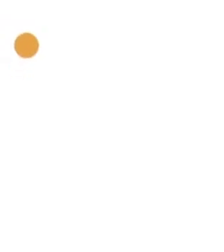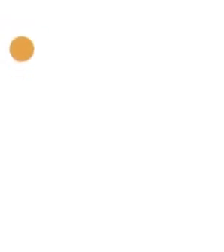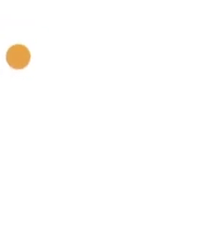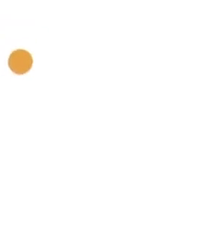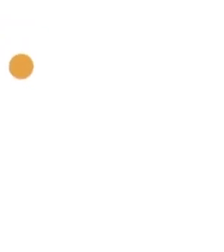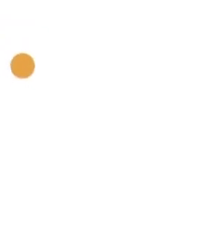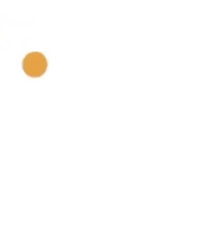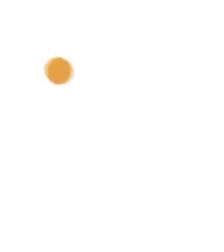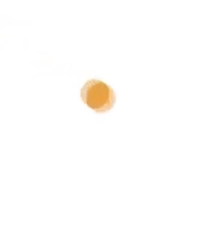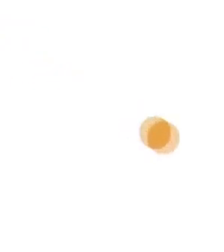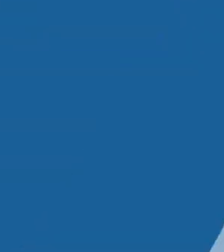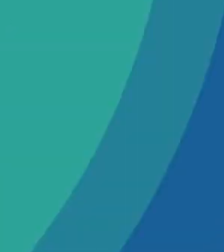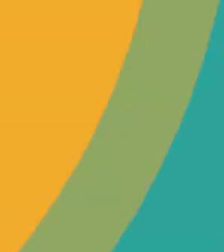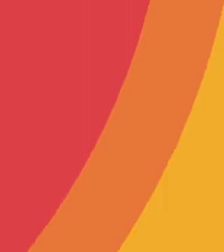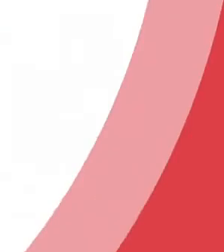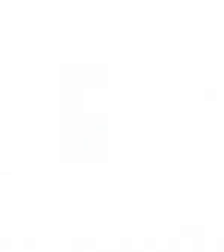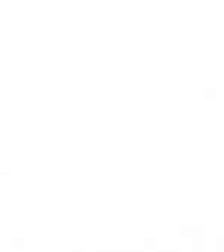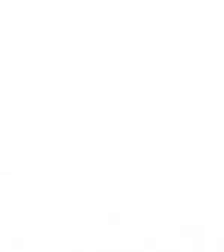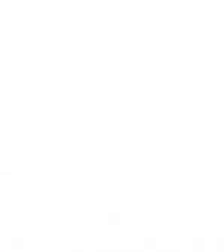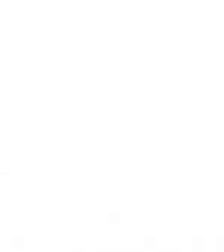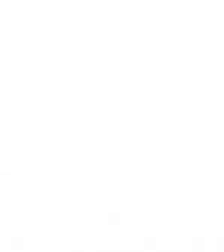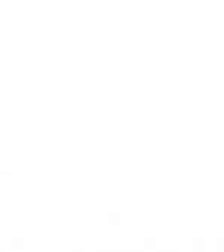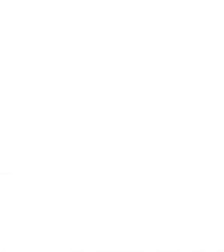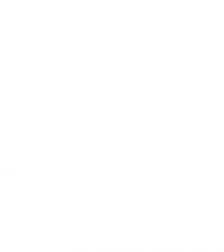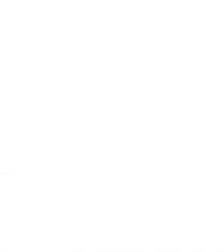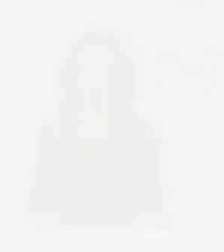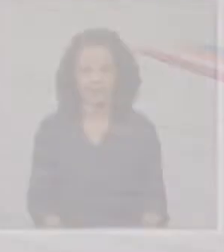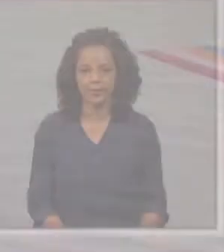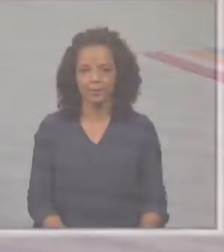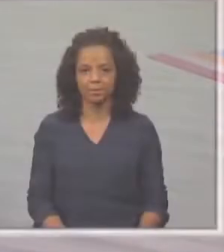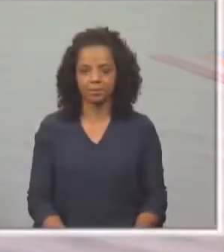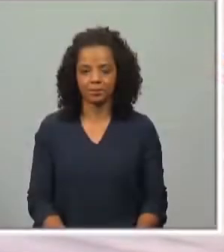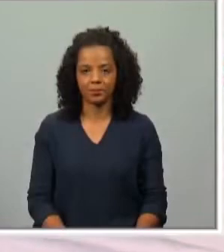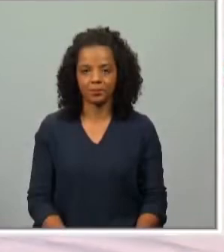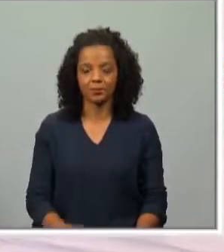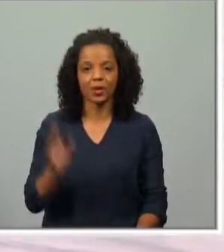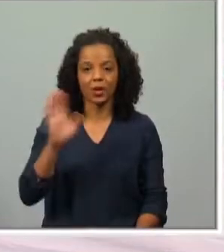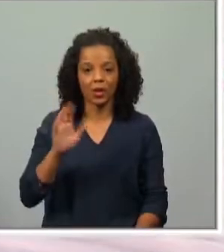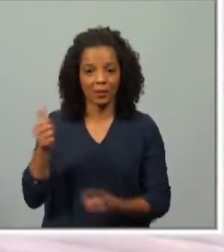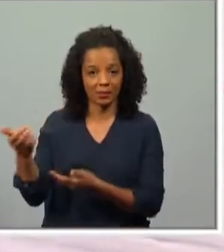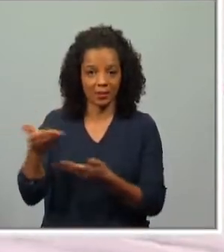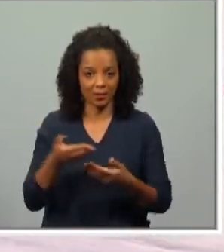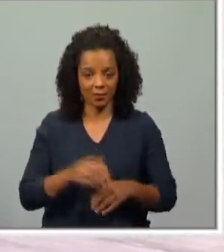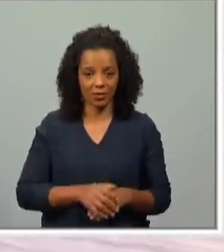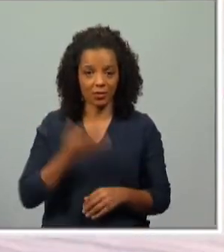[Música] Olá bem-vindo a mais um bloco de [歌曲]您好，歡迎來到另一個街區